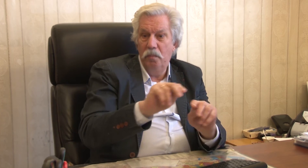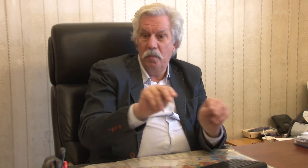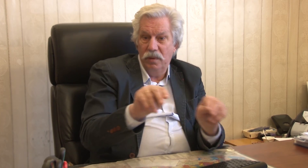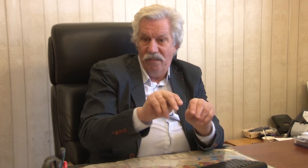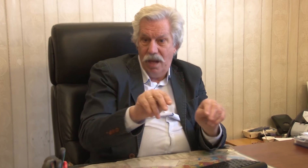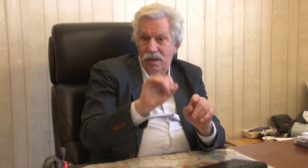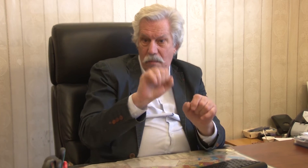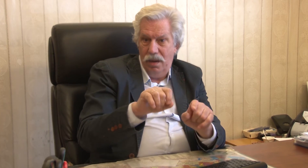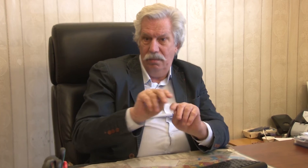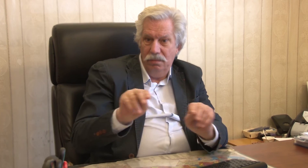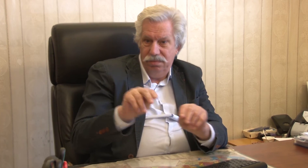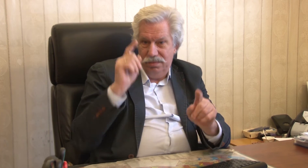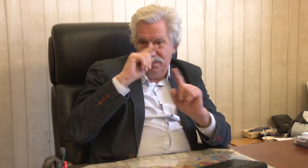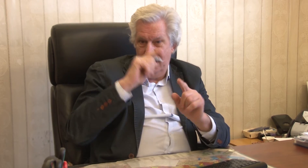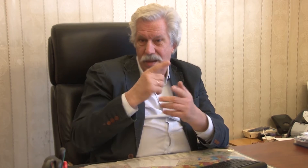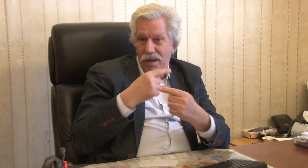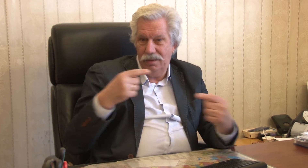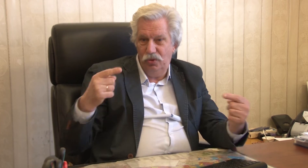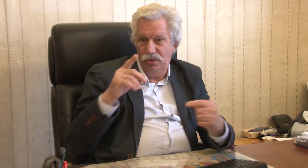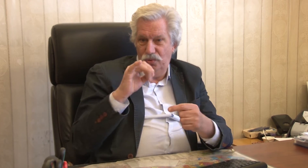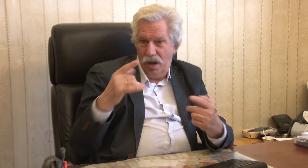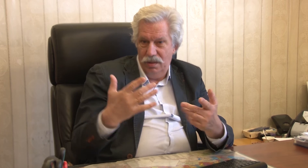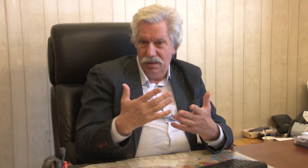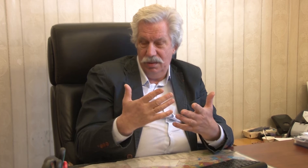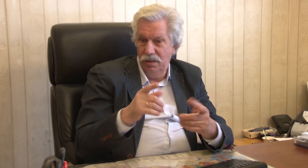там преподаватели могут обучать их разным жанрам творчества.